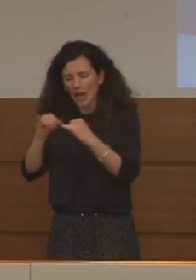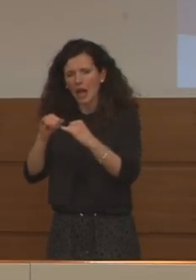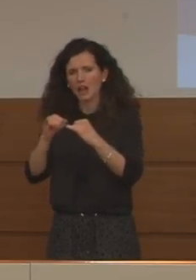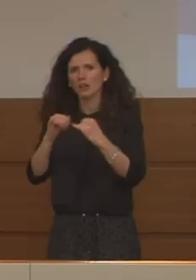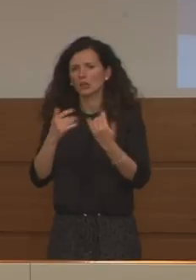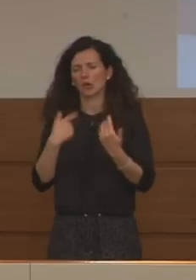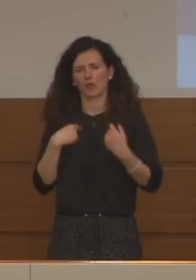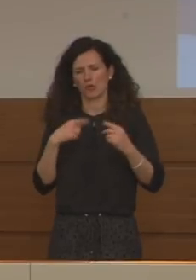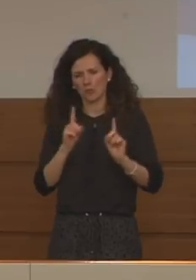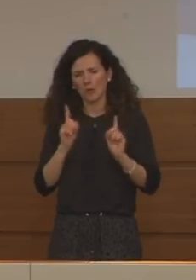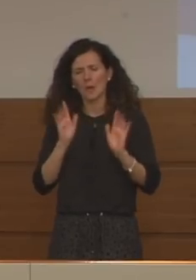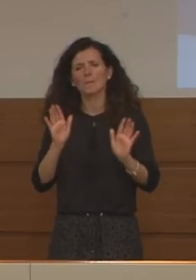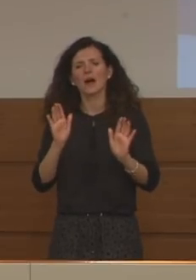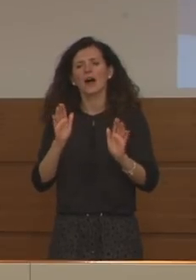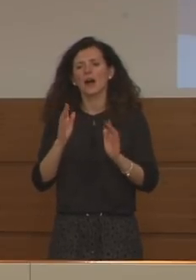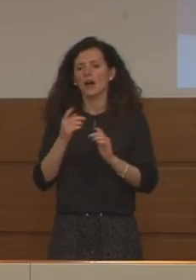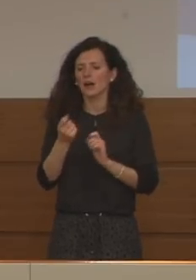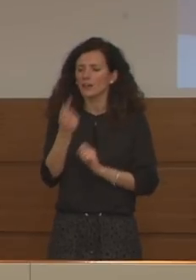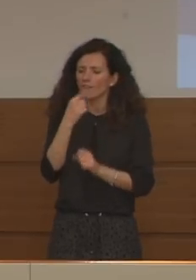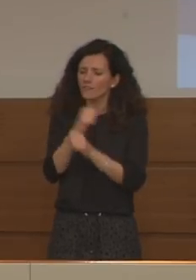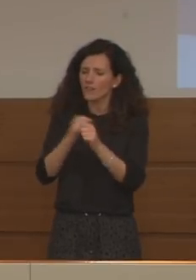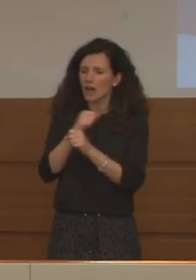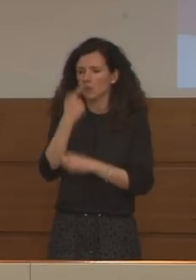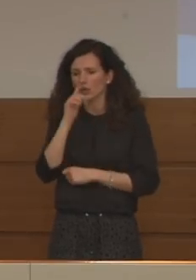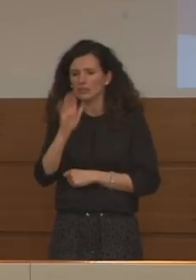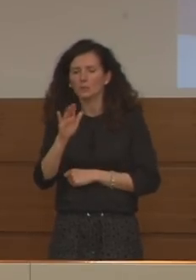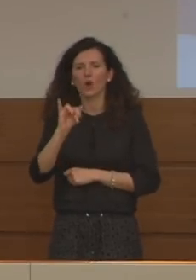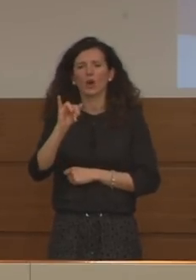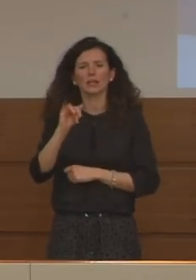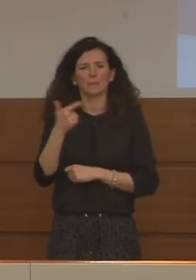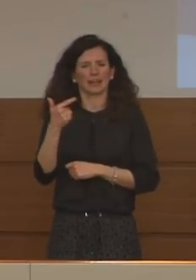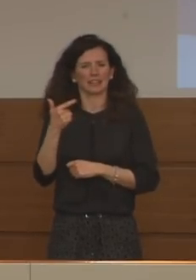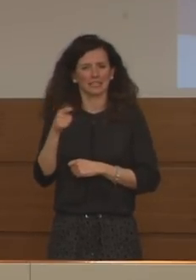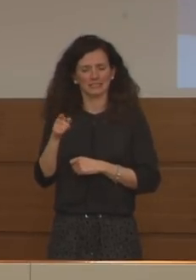sugli altri ipertensivi, grazie a delle ricerche fatte da italiani in